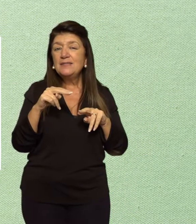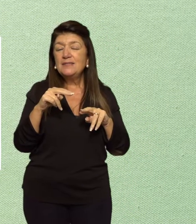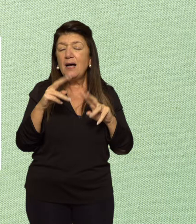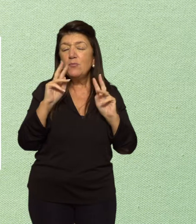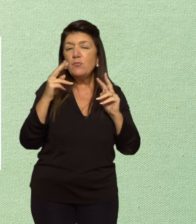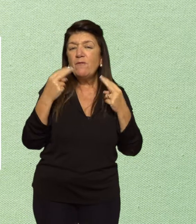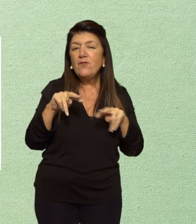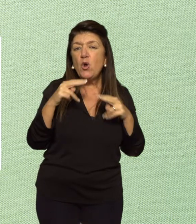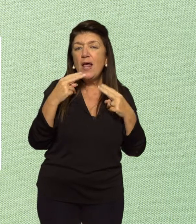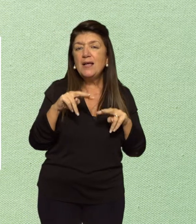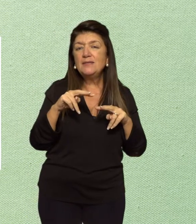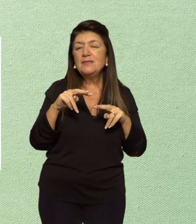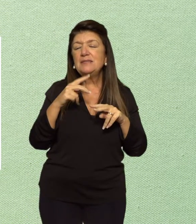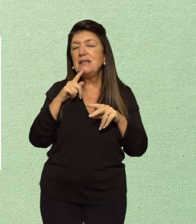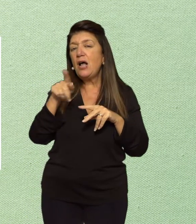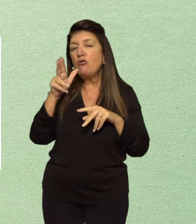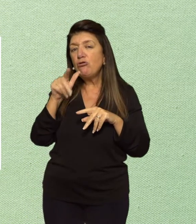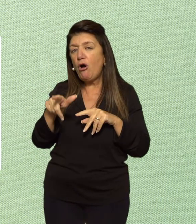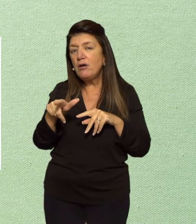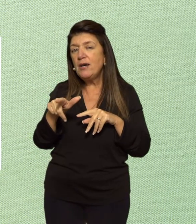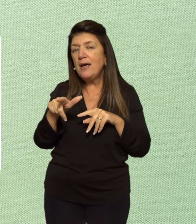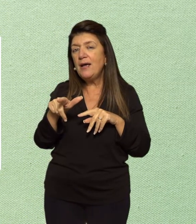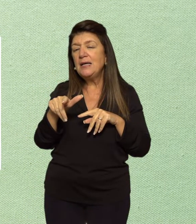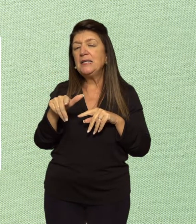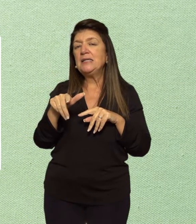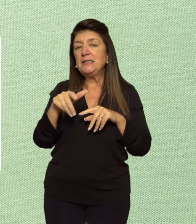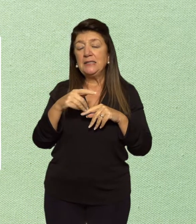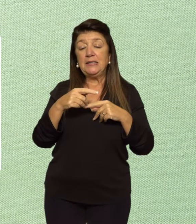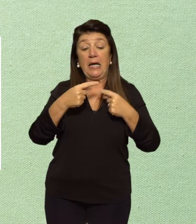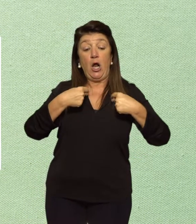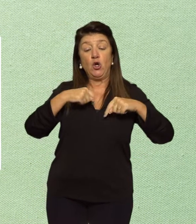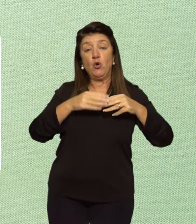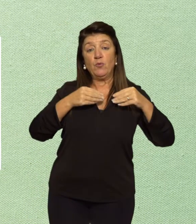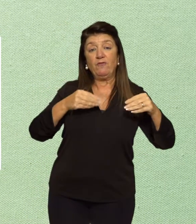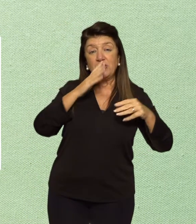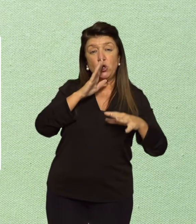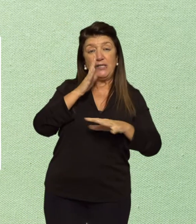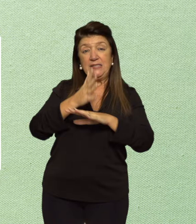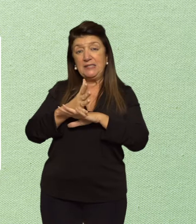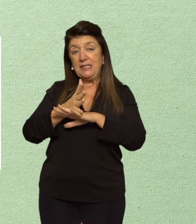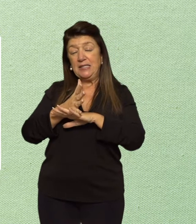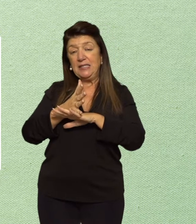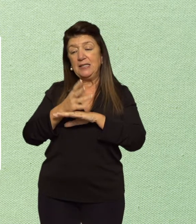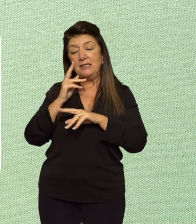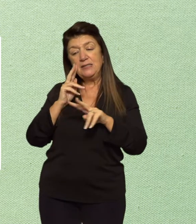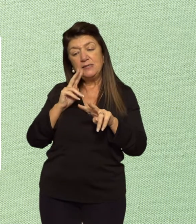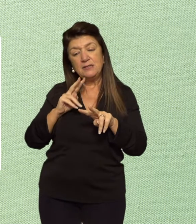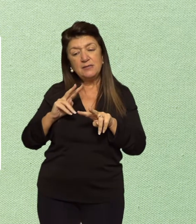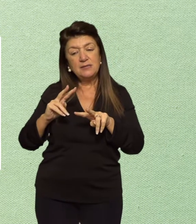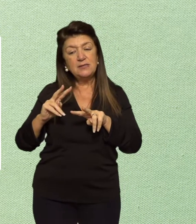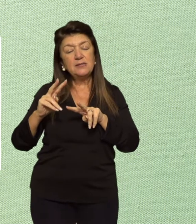nostra esperienza sia clinica che di lavoro è invece molto più sfumata. Nel senso che ci sono anche